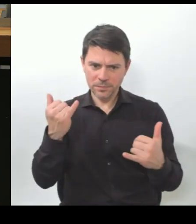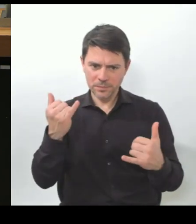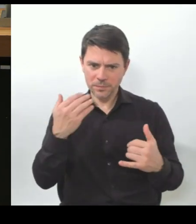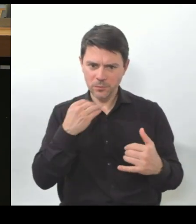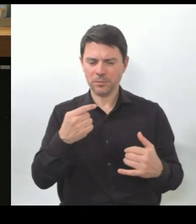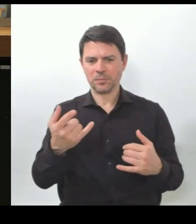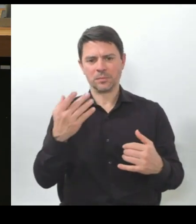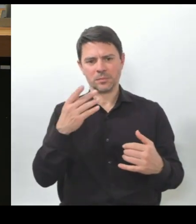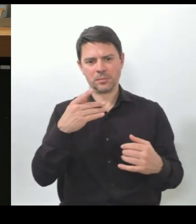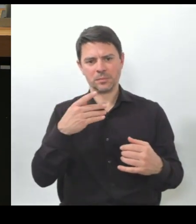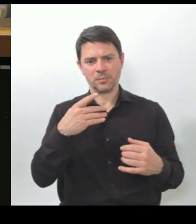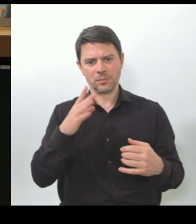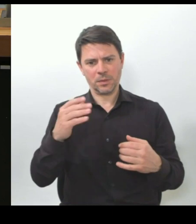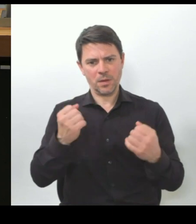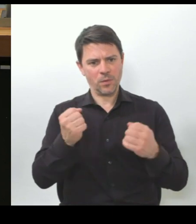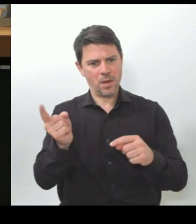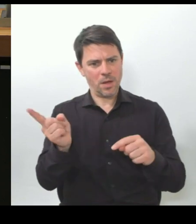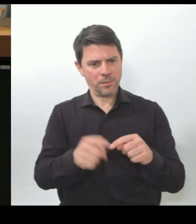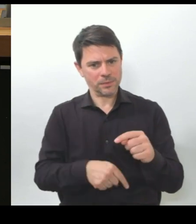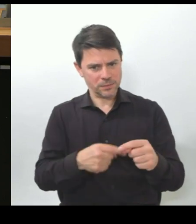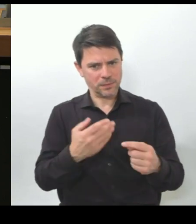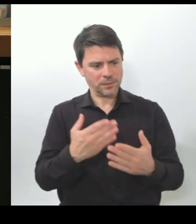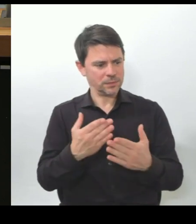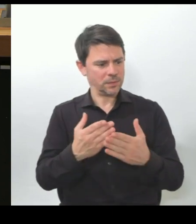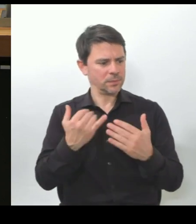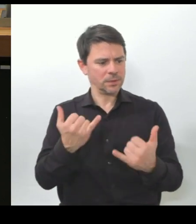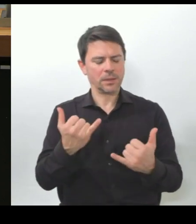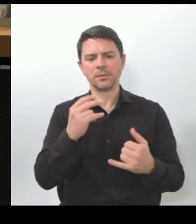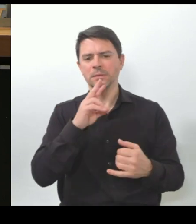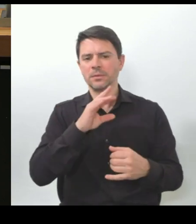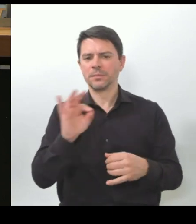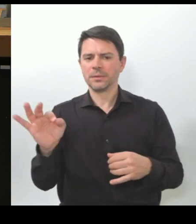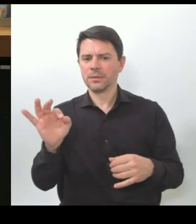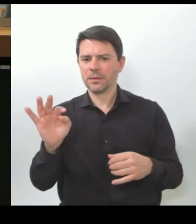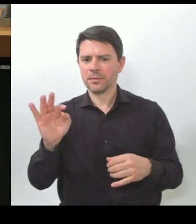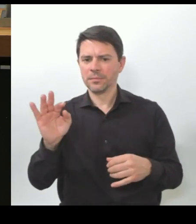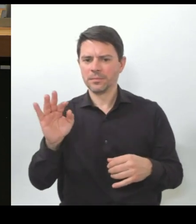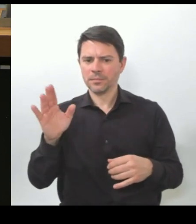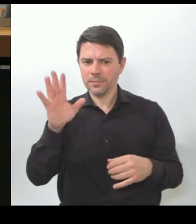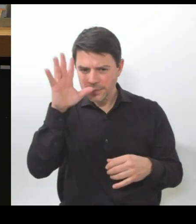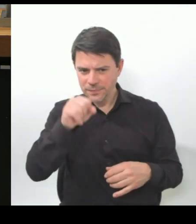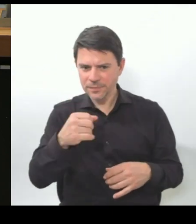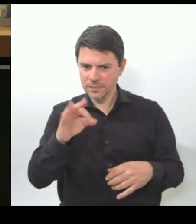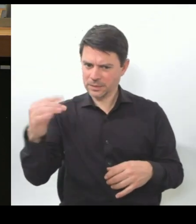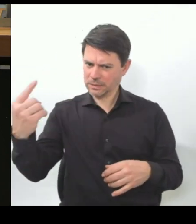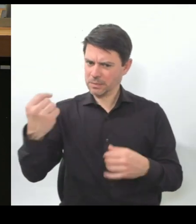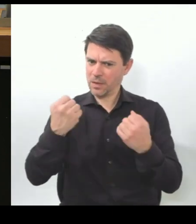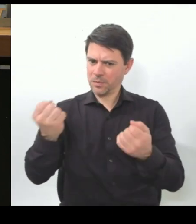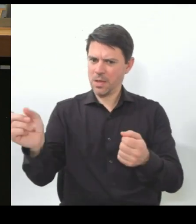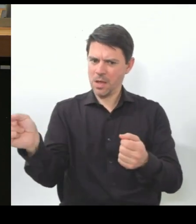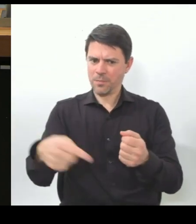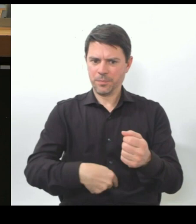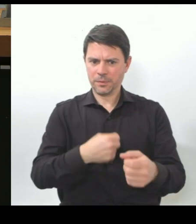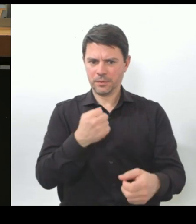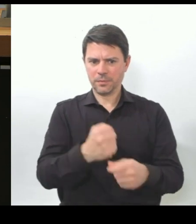und jetzt hat der hervorragende Wahlkämpfer der Friederici hat hier eine flammende Rede gehalten. Also total glaubwürdig. Bis dahin.